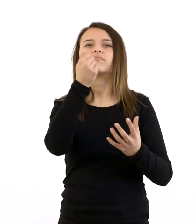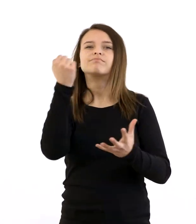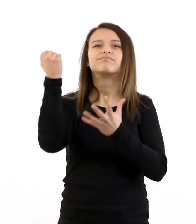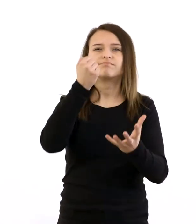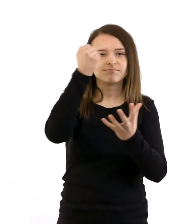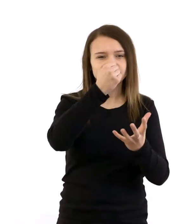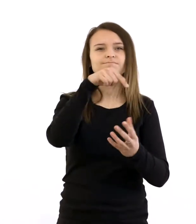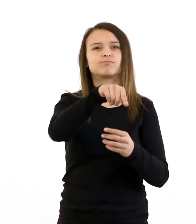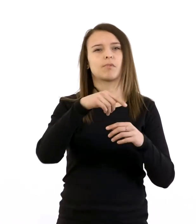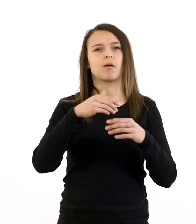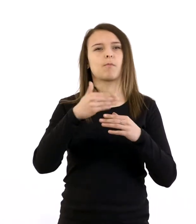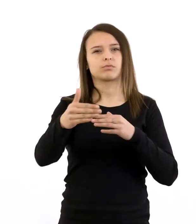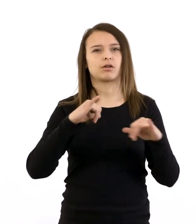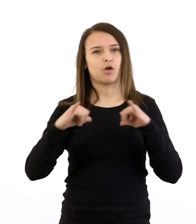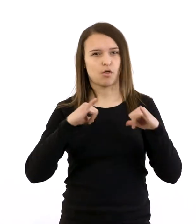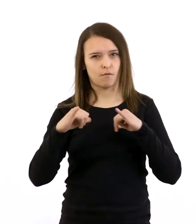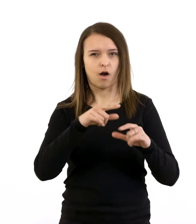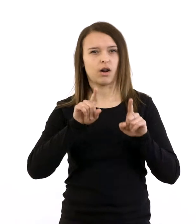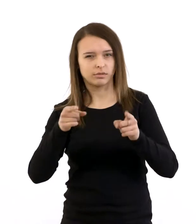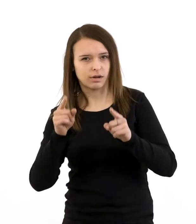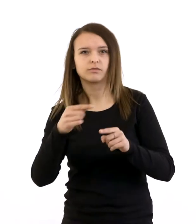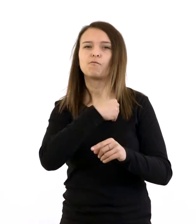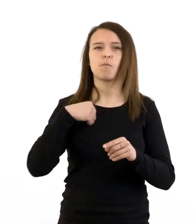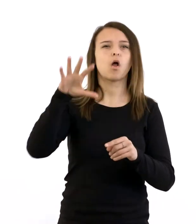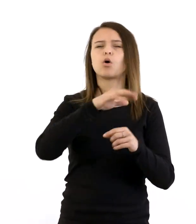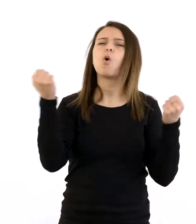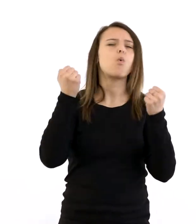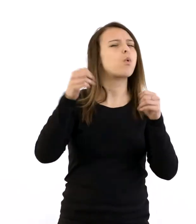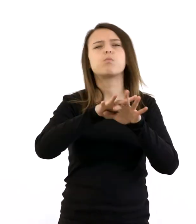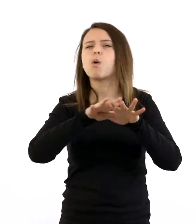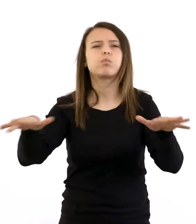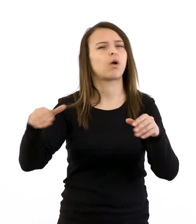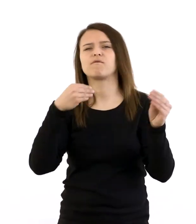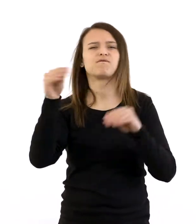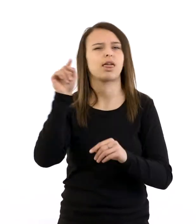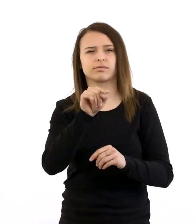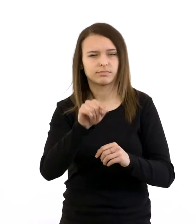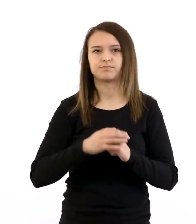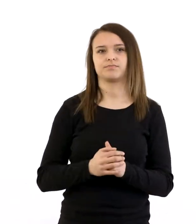Najpopularniejsze źródła przychodów organizacji pozarządowych w Polsce to: